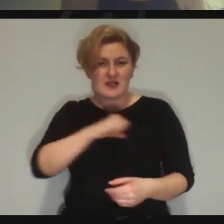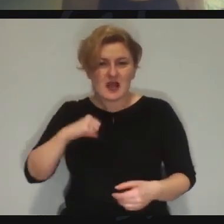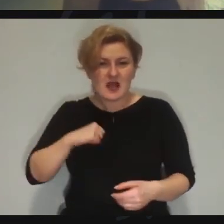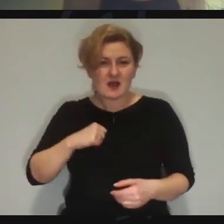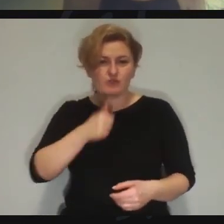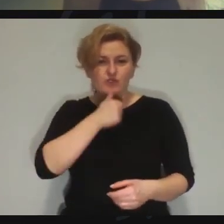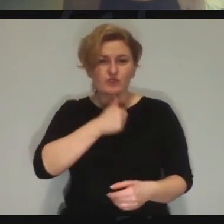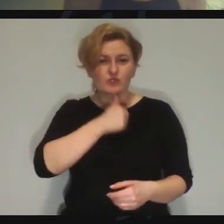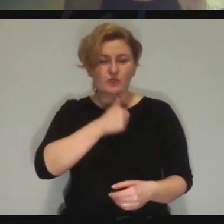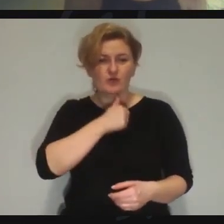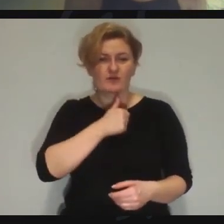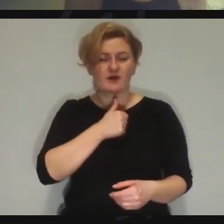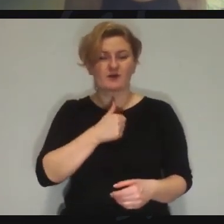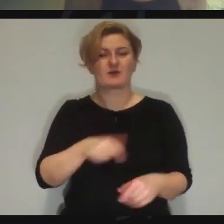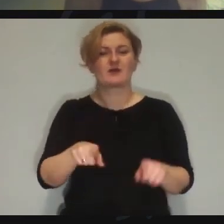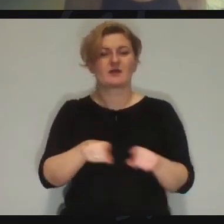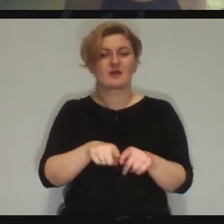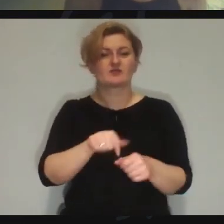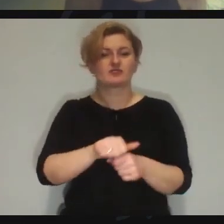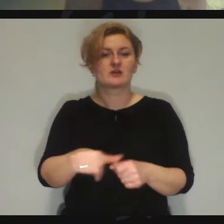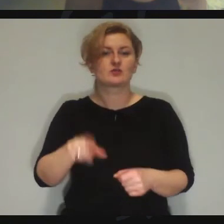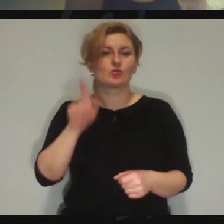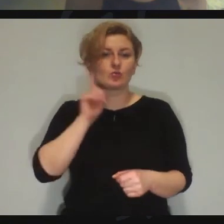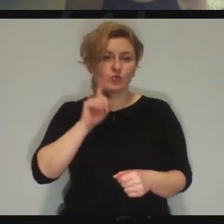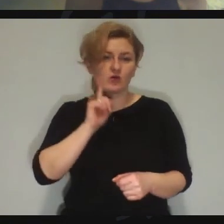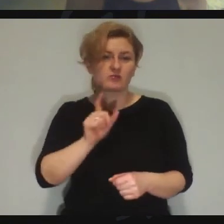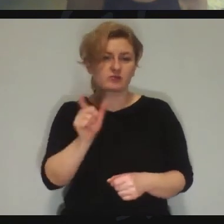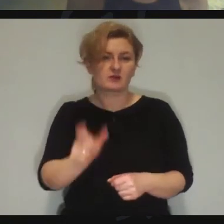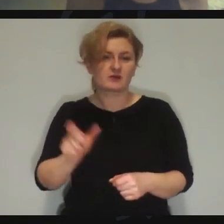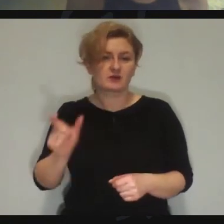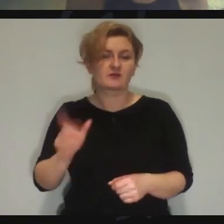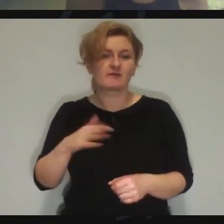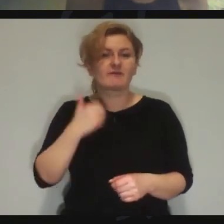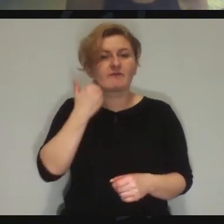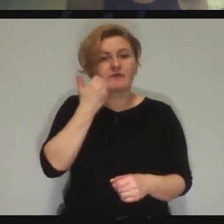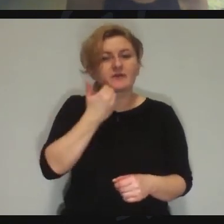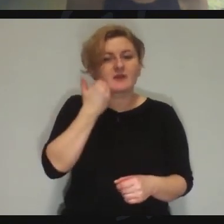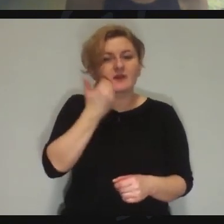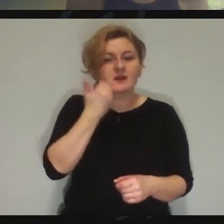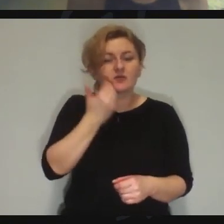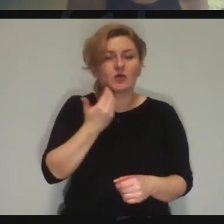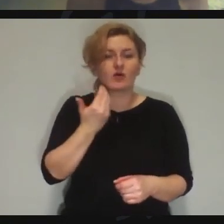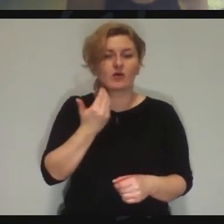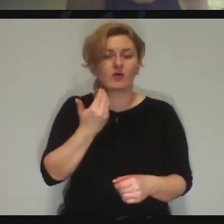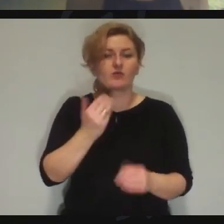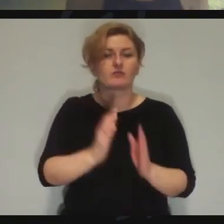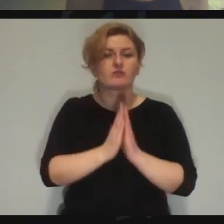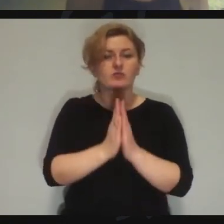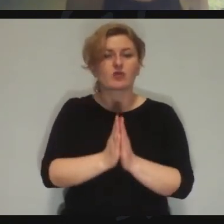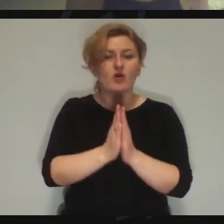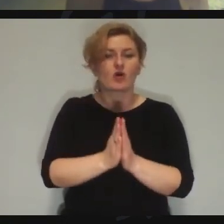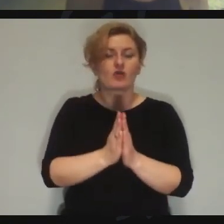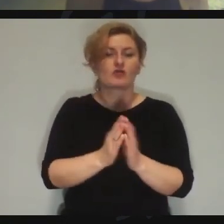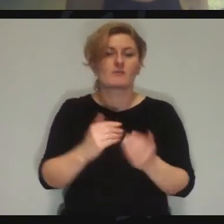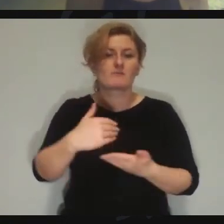Są tacy, którzy wstydzą się poprosić o pomoc czy wskazówki